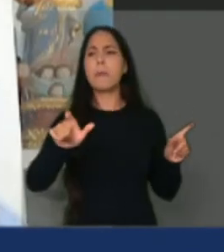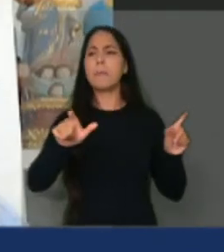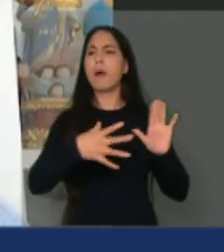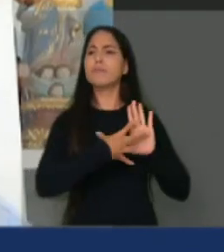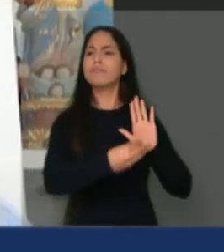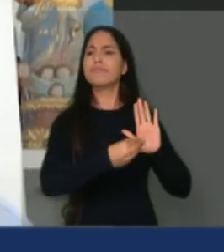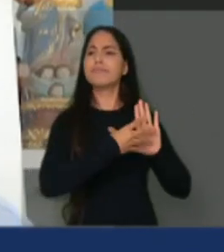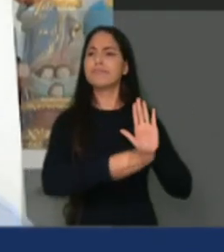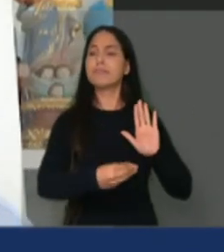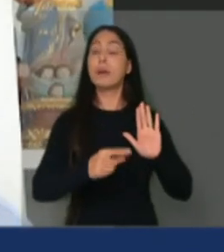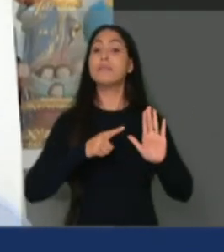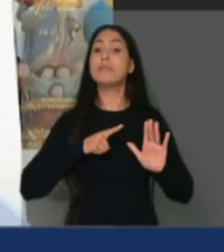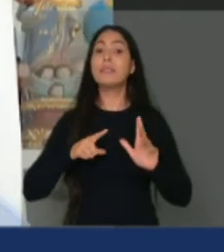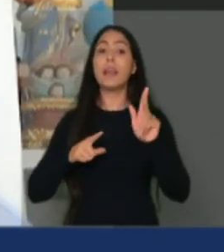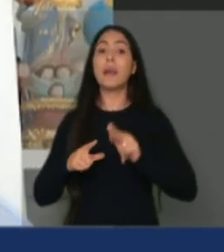PESSOAS COMO O PADRE JÚLIO LANCELLOTTI, QUE NESTE MOMENTO